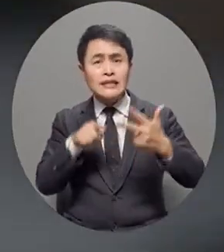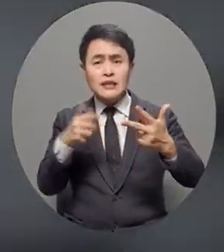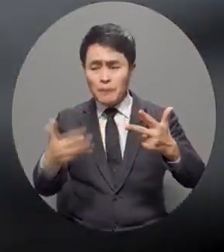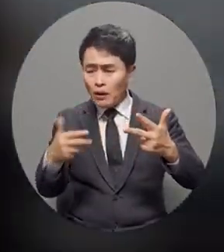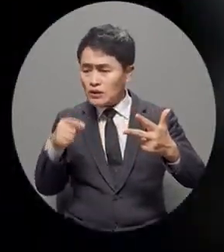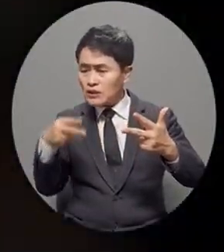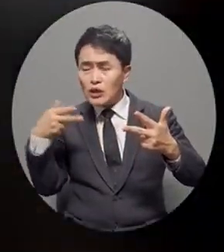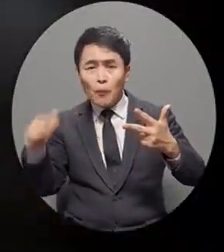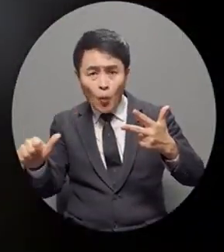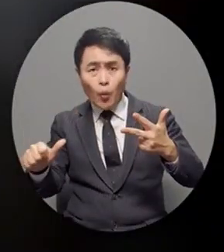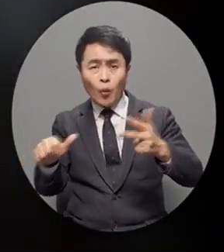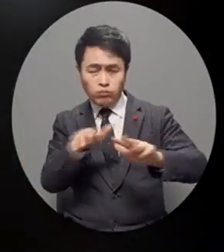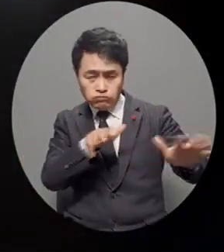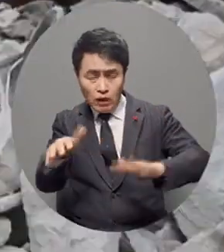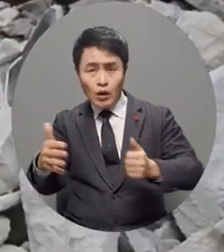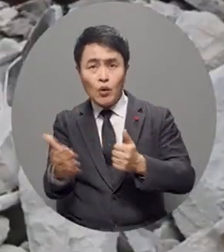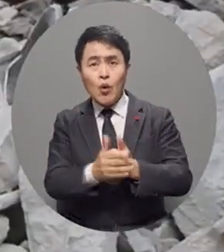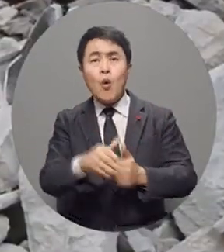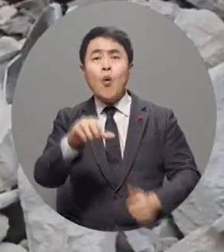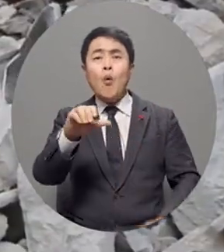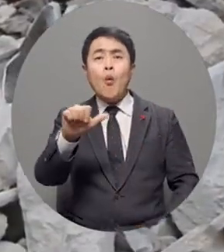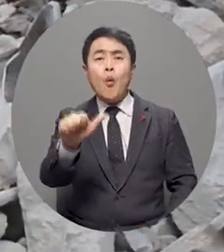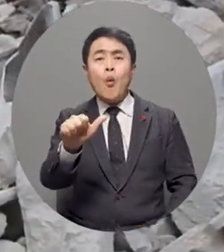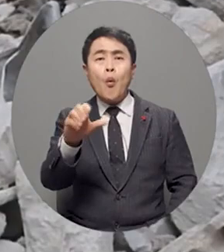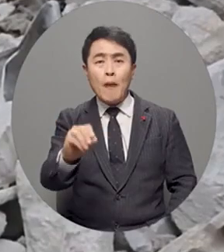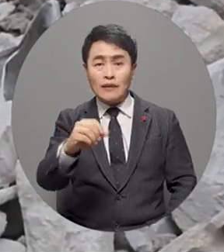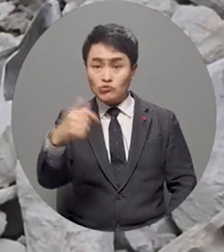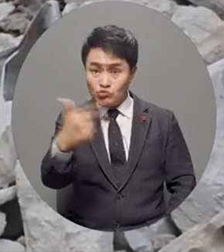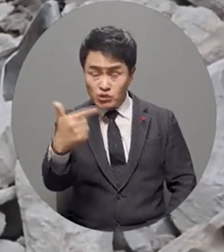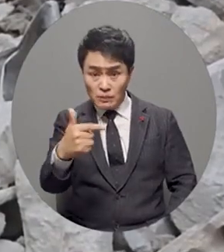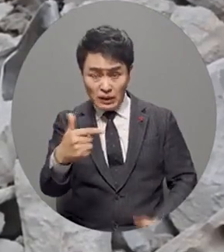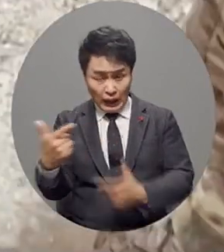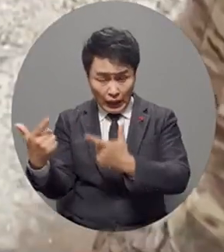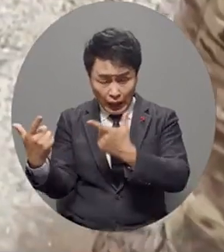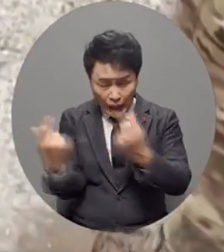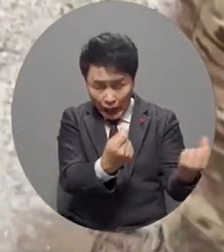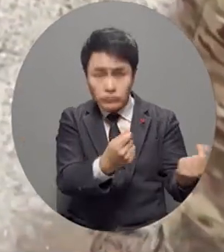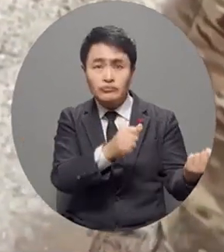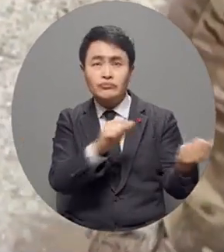지난 2월 튀르키예와 시리아를 덮친 규모 7.8과 7.5 강진으로 5만 6000여 명의